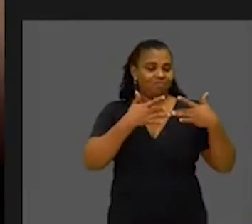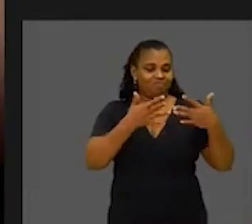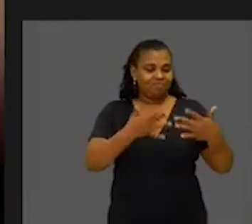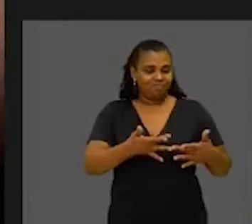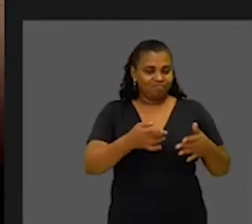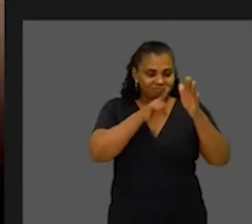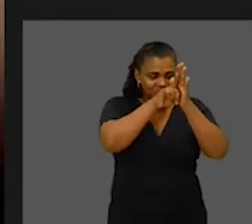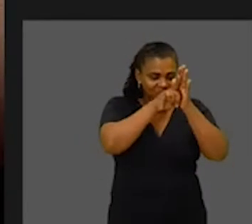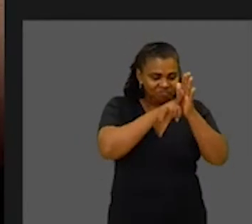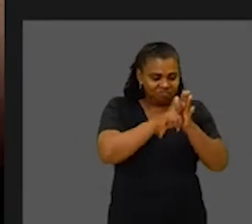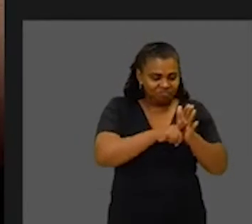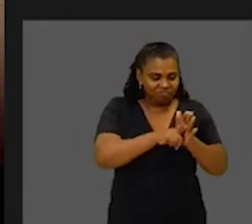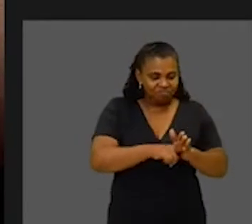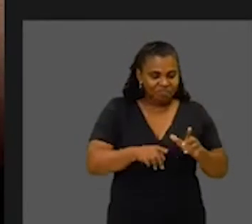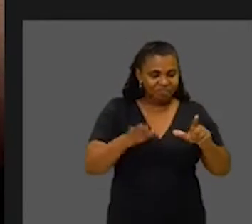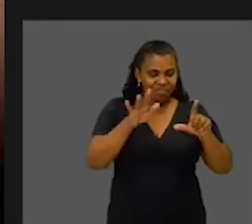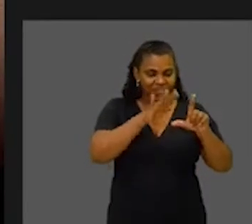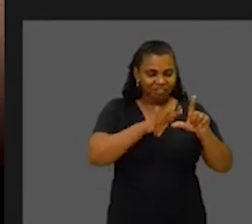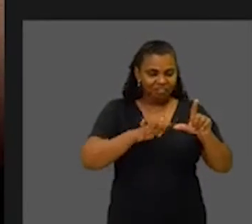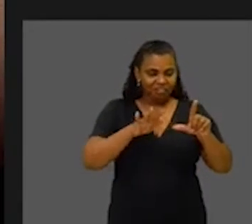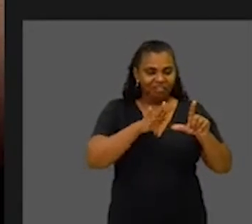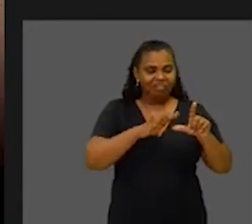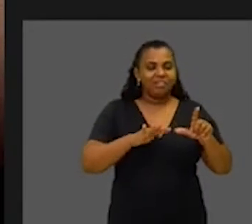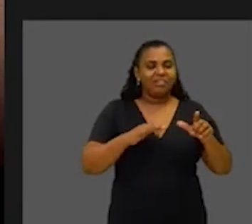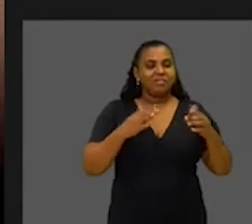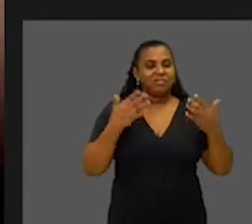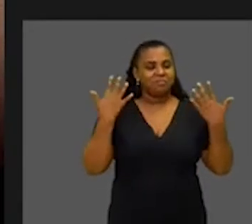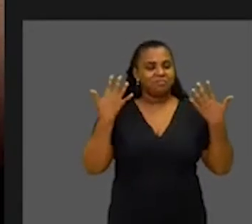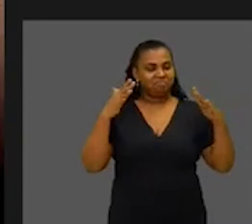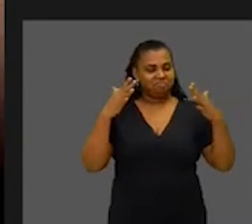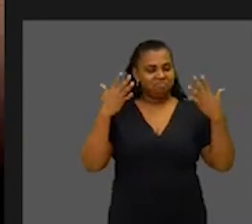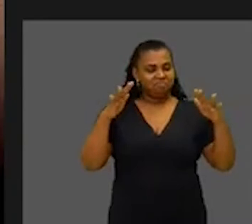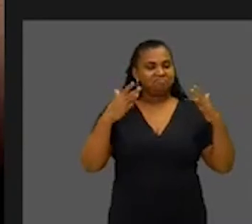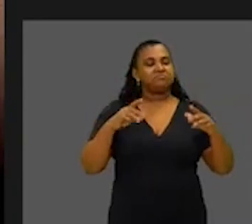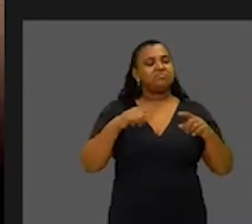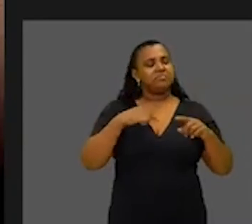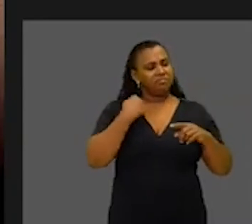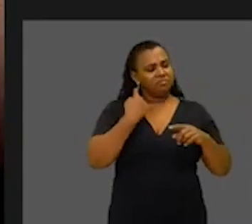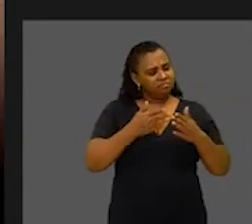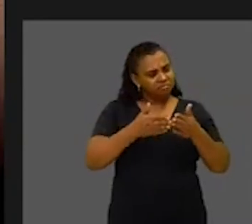ferramenta e eu desde já parabenizo a iniciativa porque é disso que a gente precisa a gente precisa